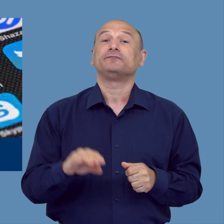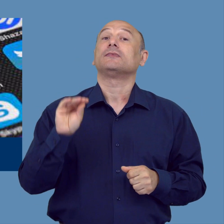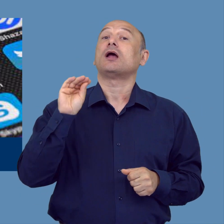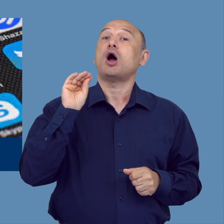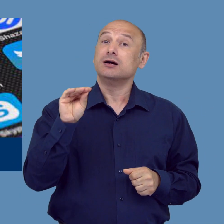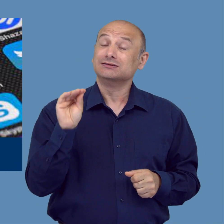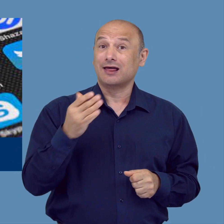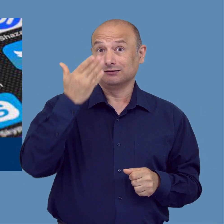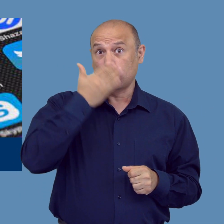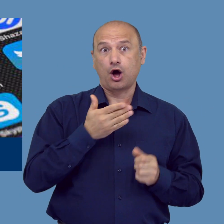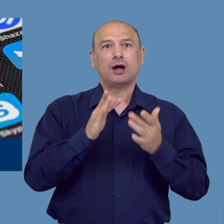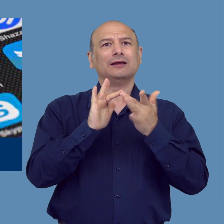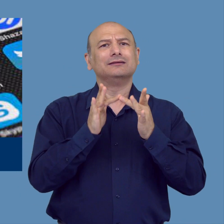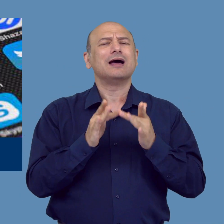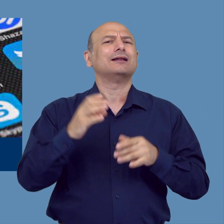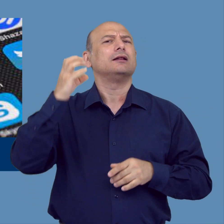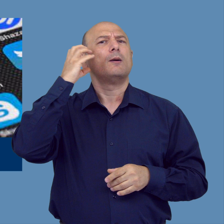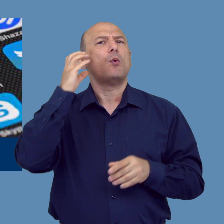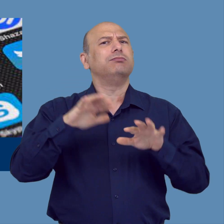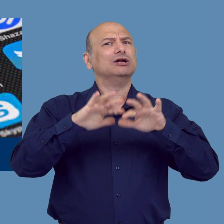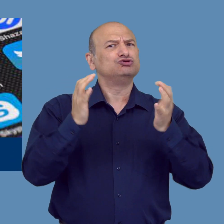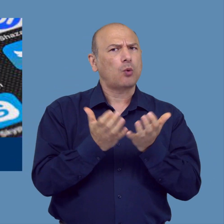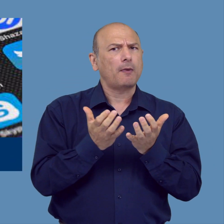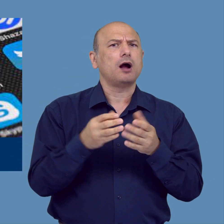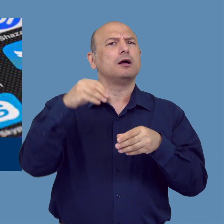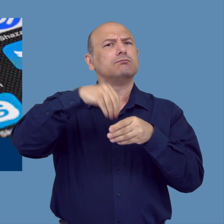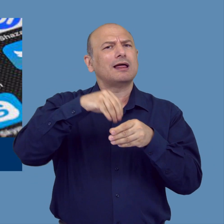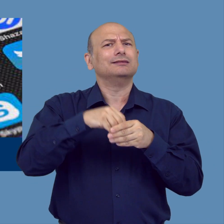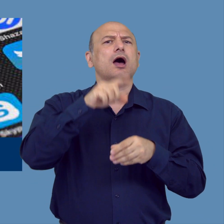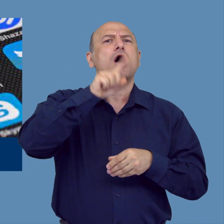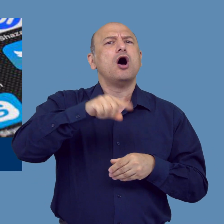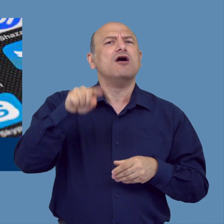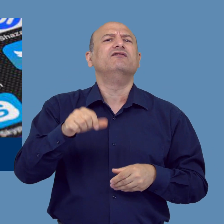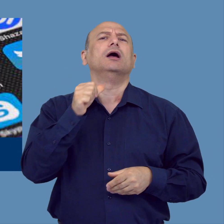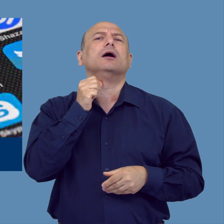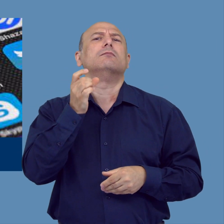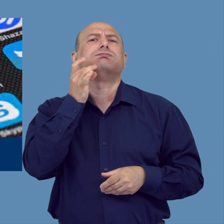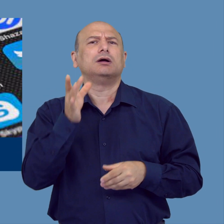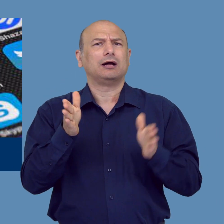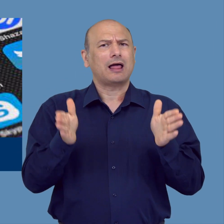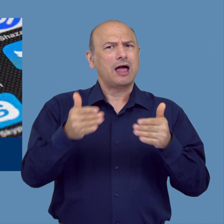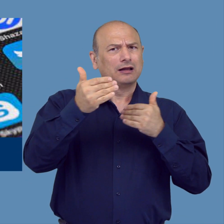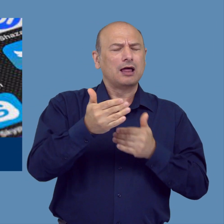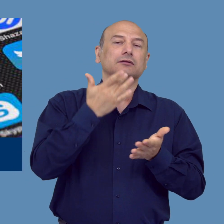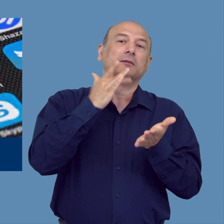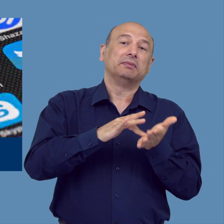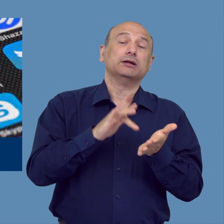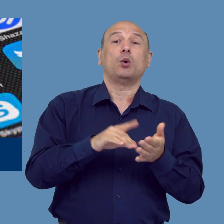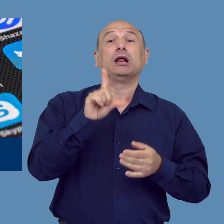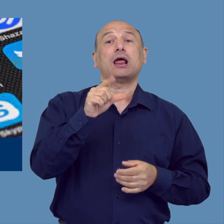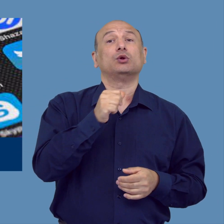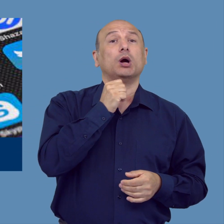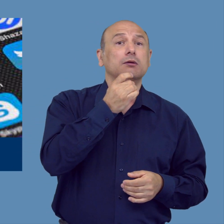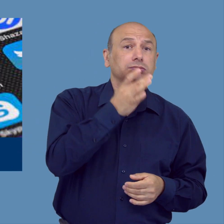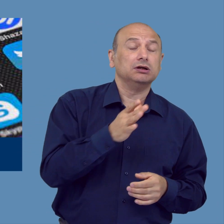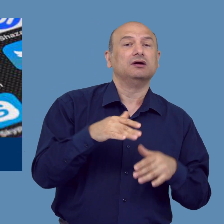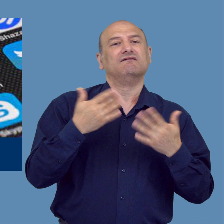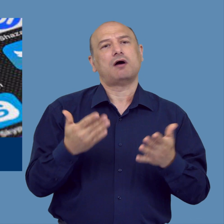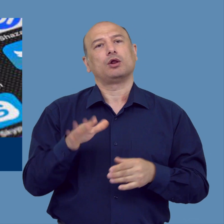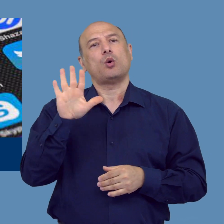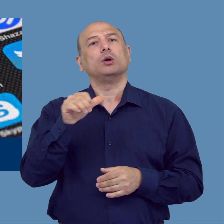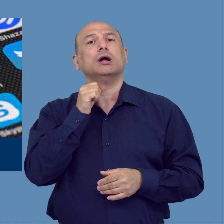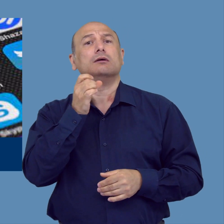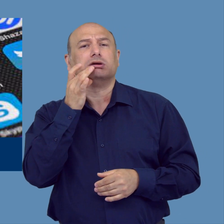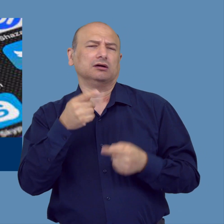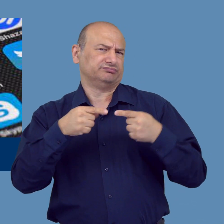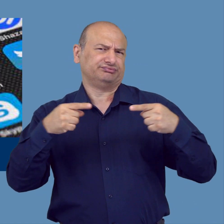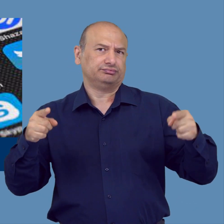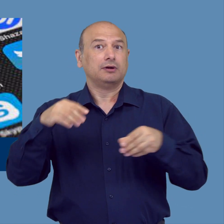Ez azt jelenti, hogy a mobilcsomagban lévő havi adatkeret (2 GB, 5GB, stb.)